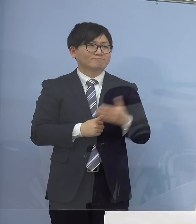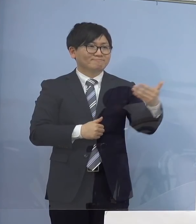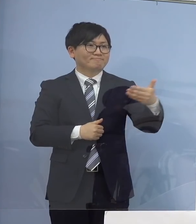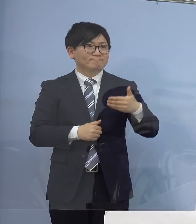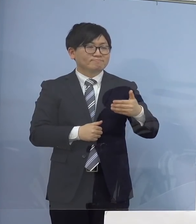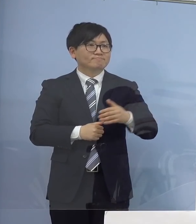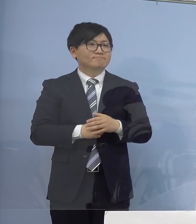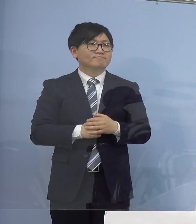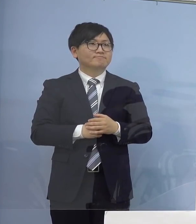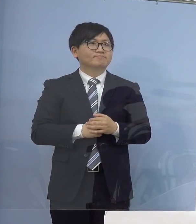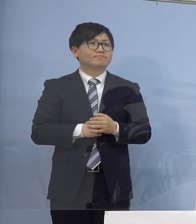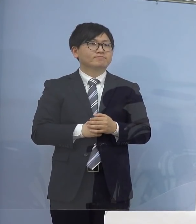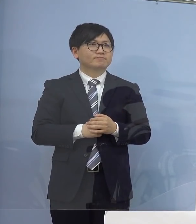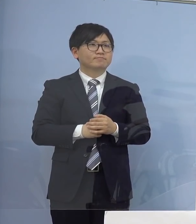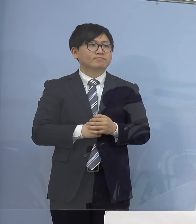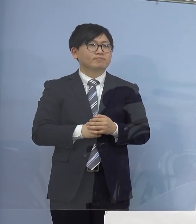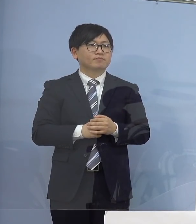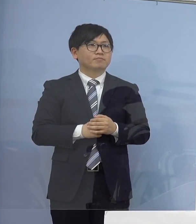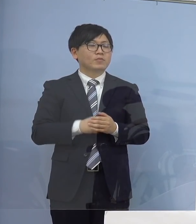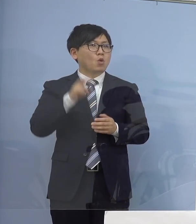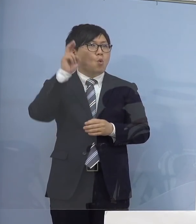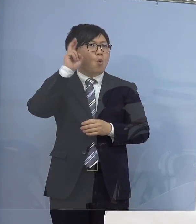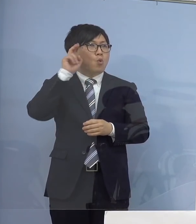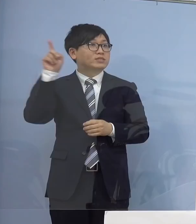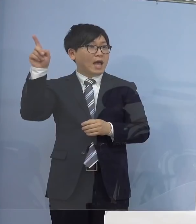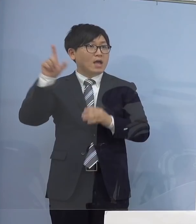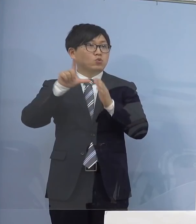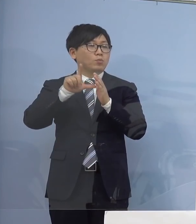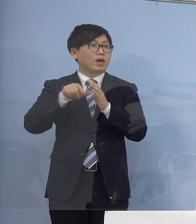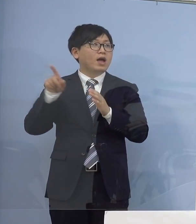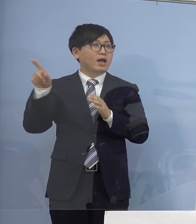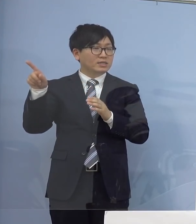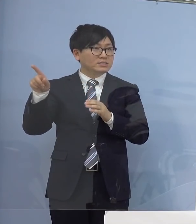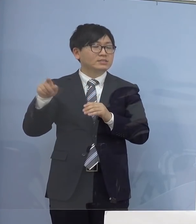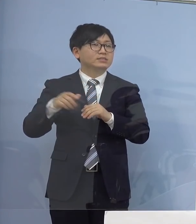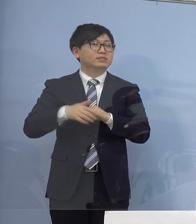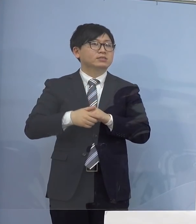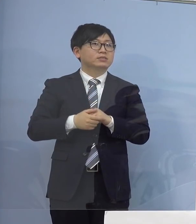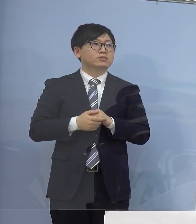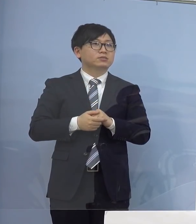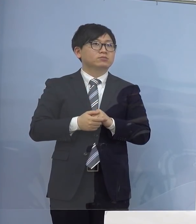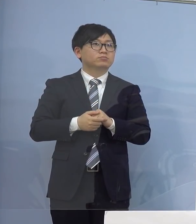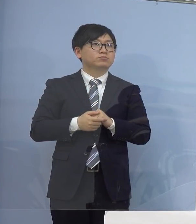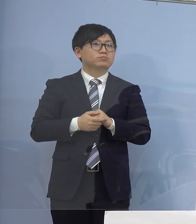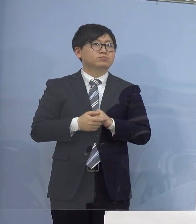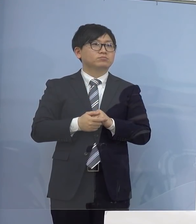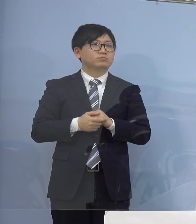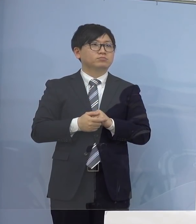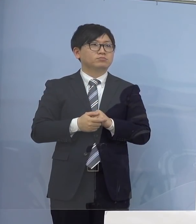大阪（府）なんかはよくやっているのを 見るんですけれど